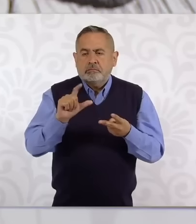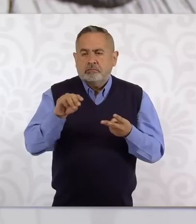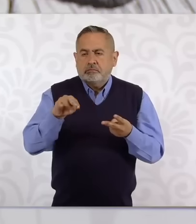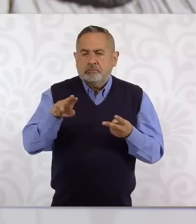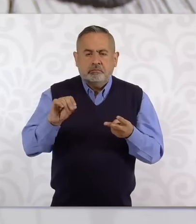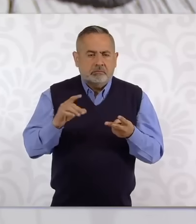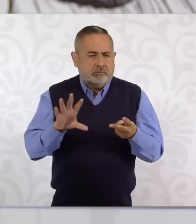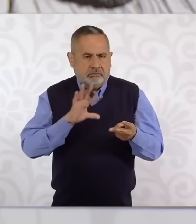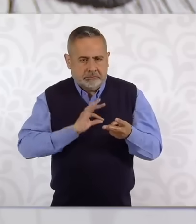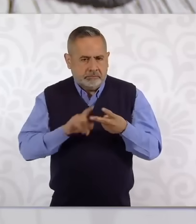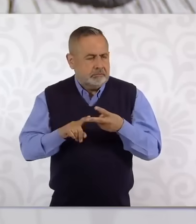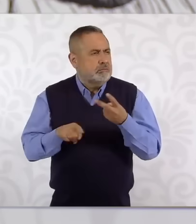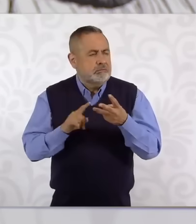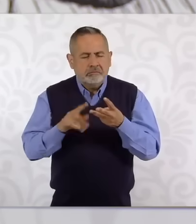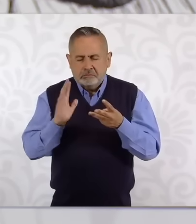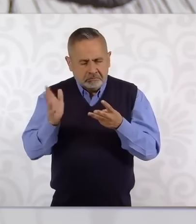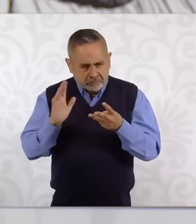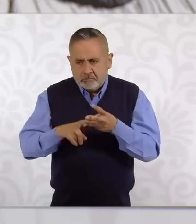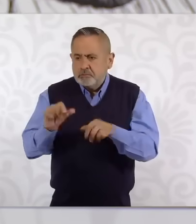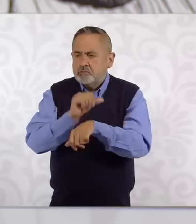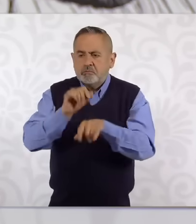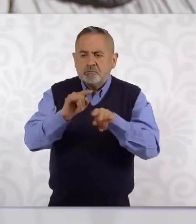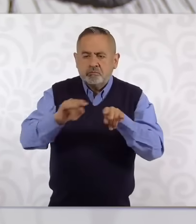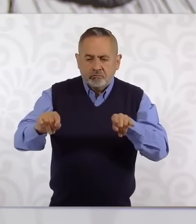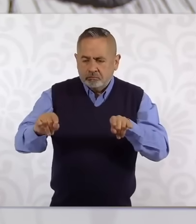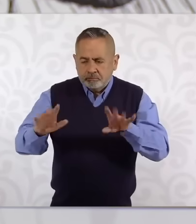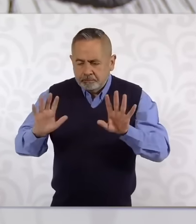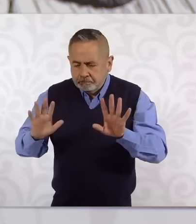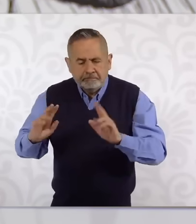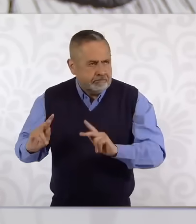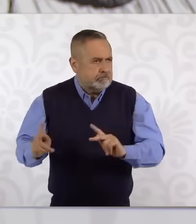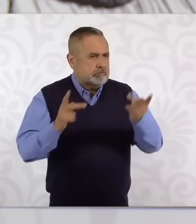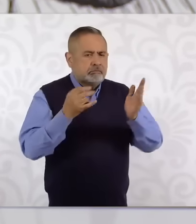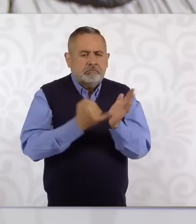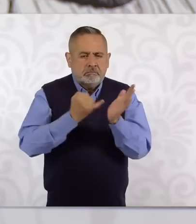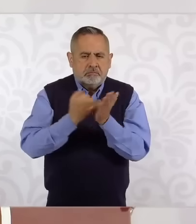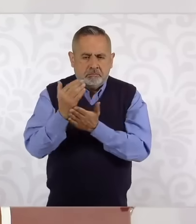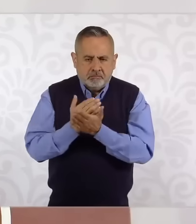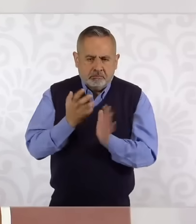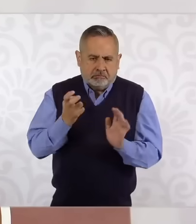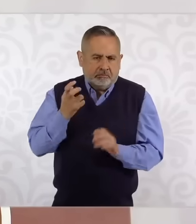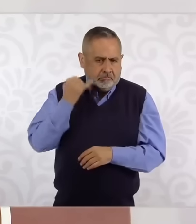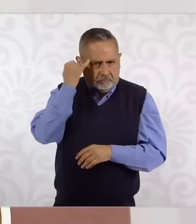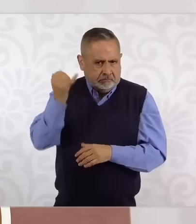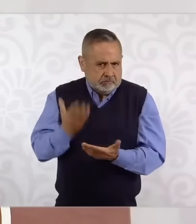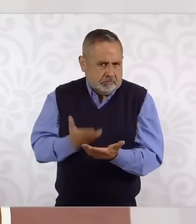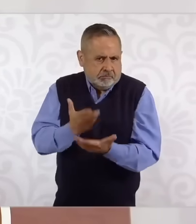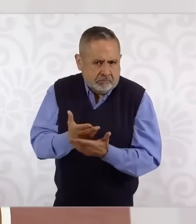y la disminución en el caso de los vehículos. Eso es eh nuestra posición. Evidentemente queremos que